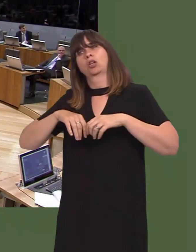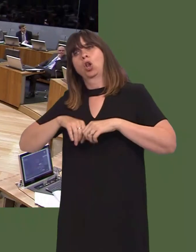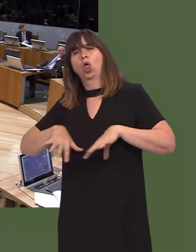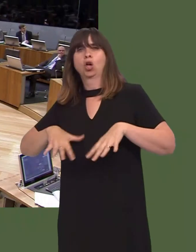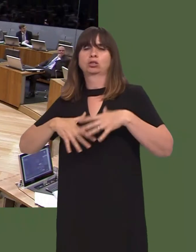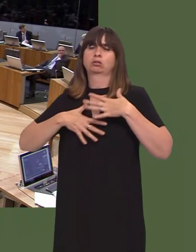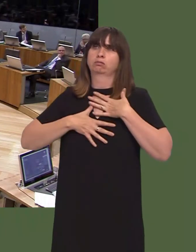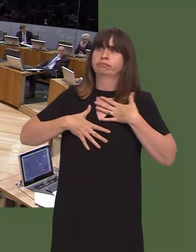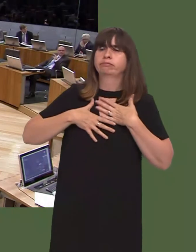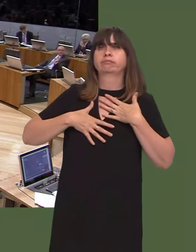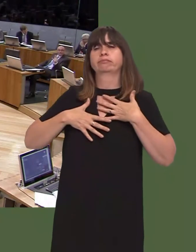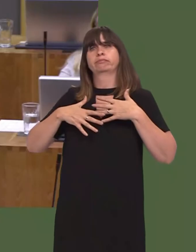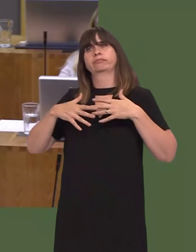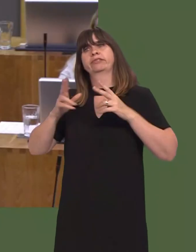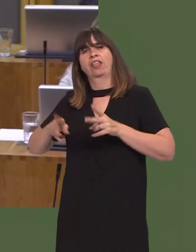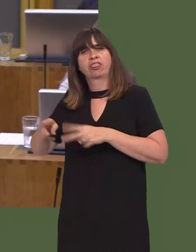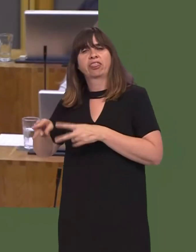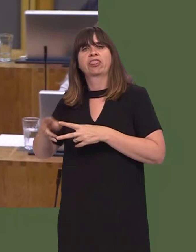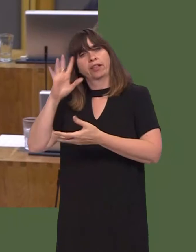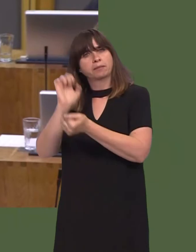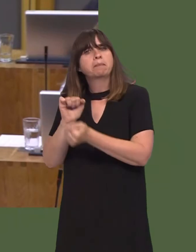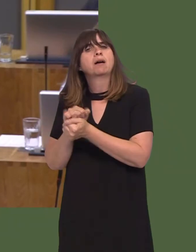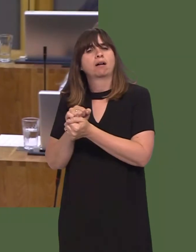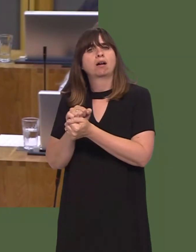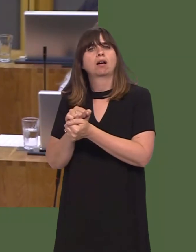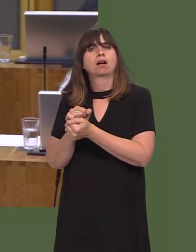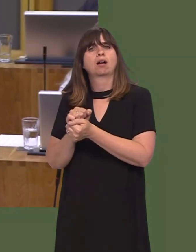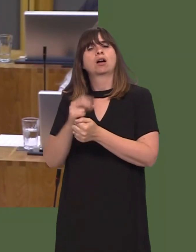gan gymunedau. Rwyín falch bod cynllun grant Llywodraeth Cymru, a gafodd ei lansio yn 2014